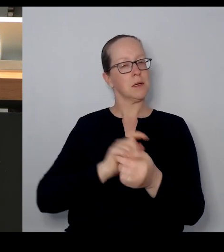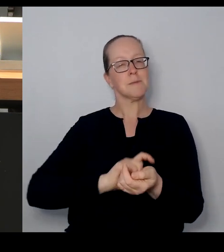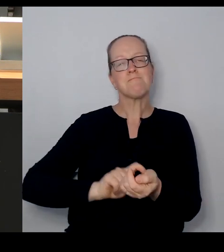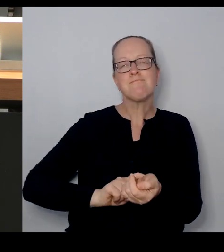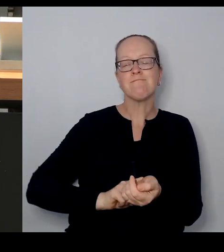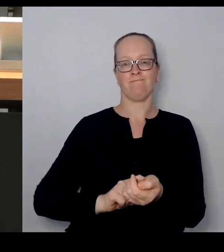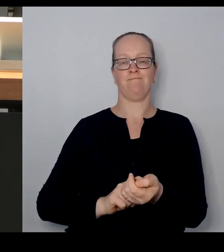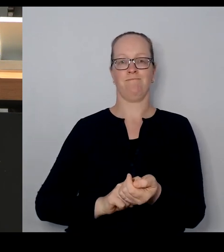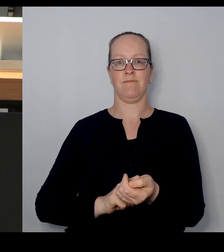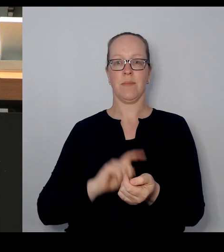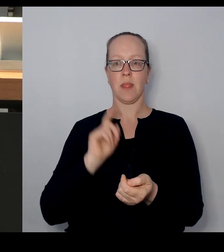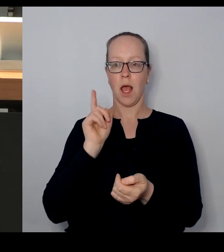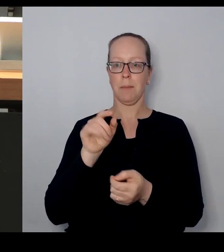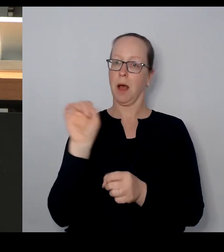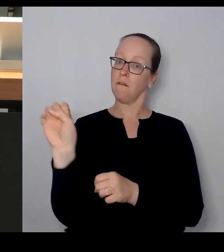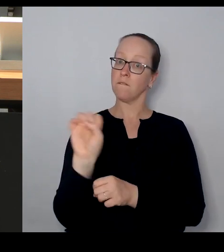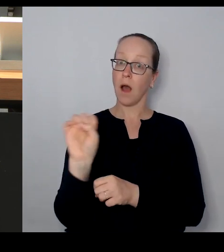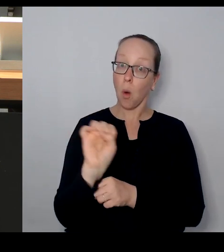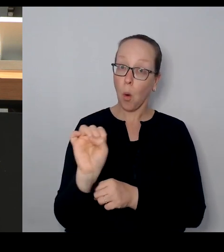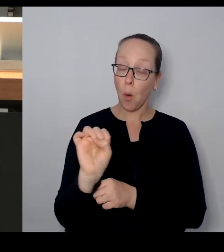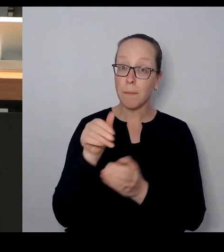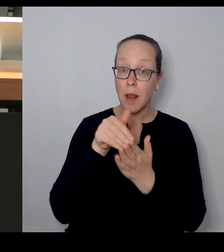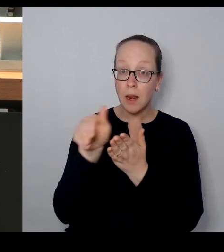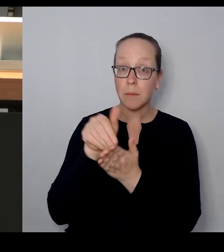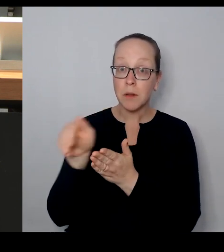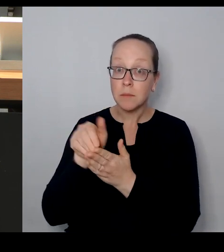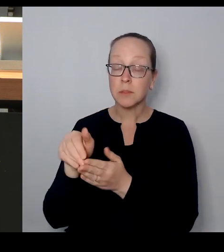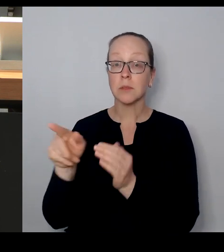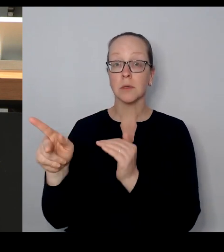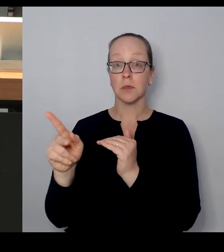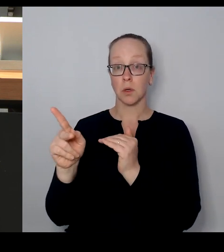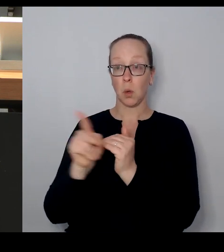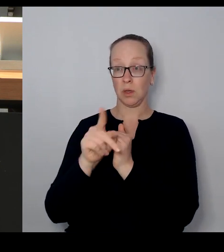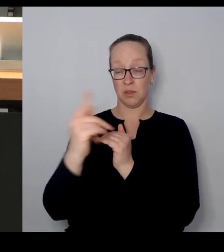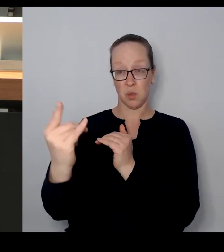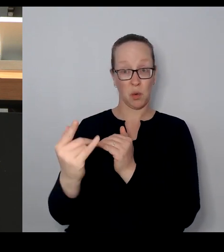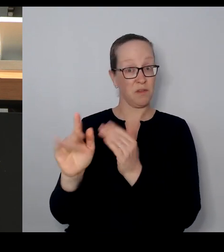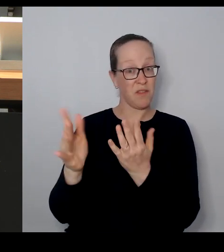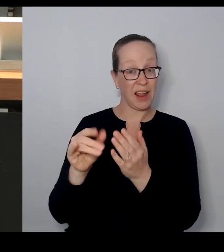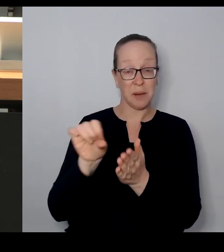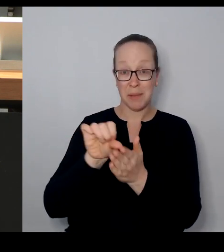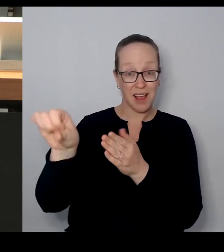sind. Für ein Unternehmen, das sowieso schon zusehen muss, dass es genügend Gewinn, genügend Gewinne